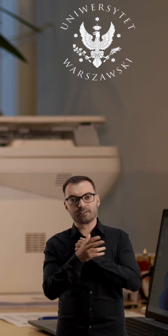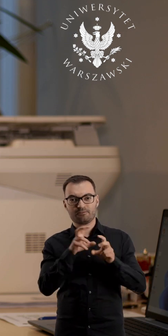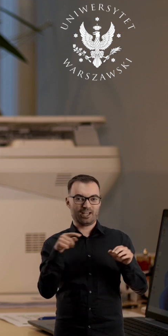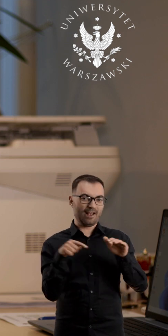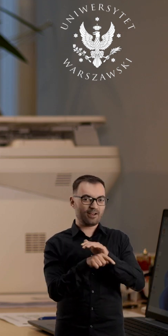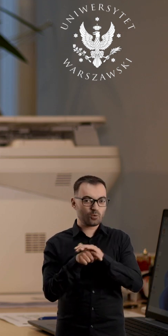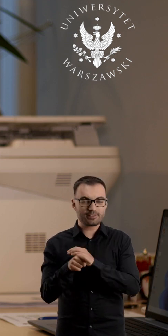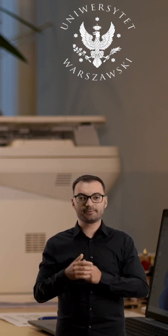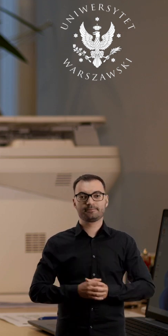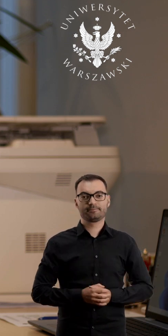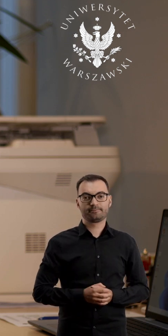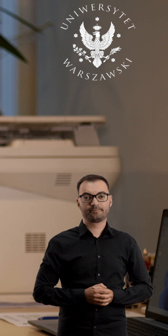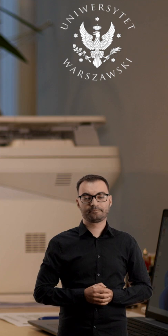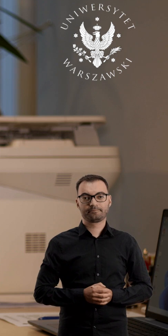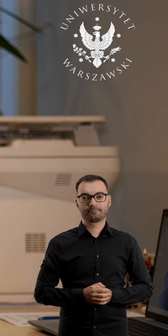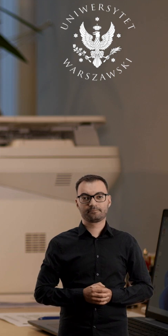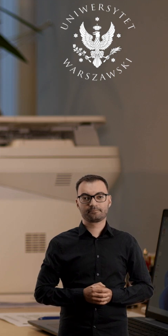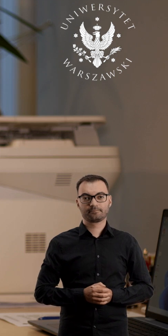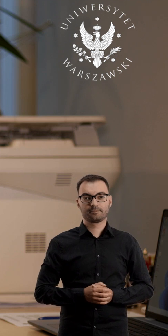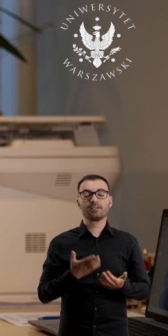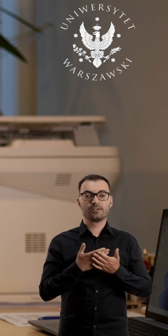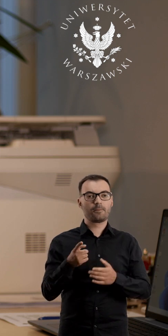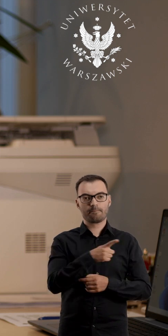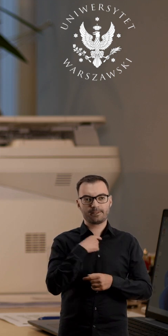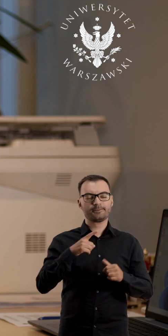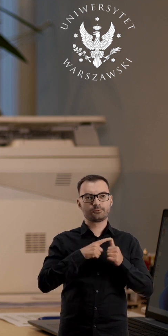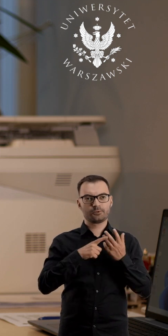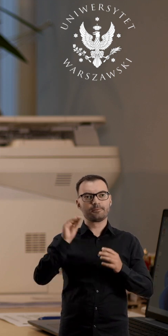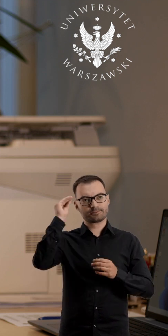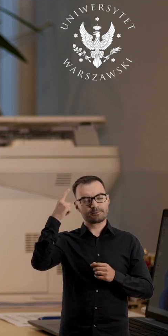więc takie wszystkie aspekty bierzemy pod uwagę.